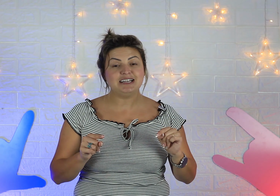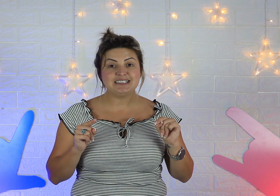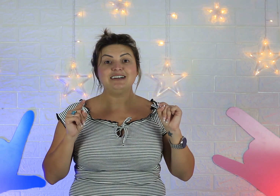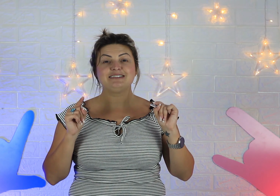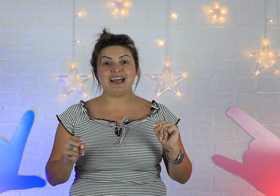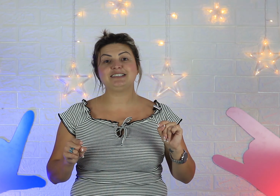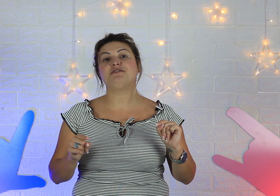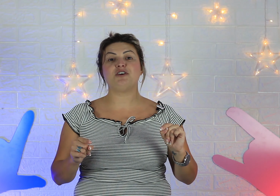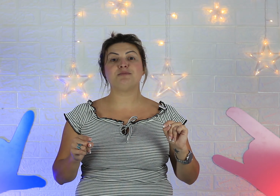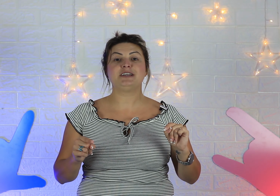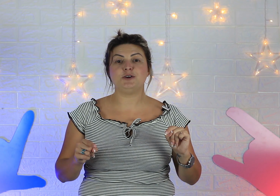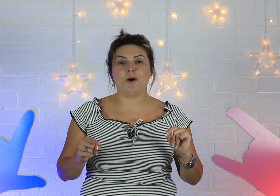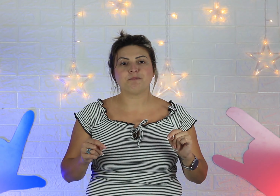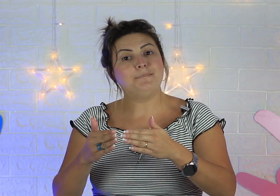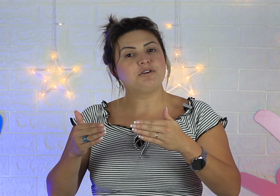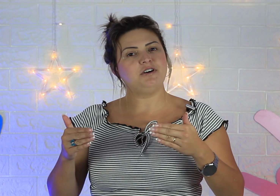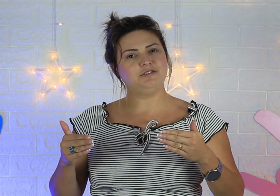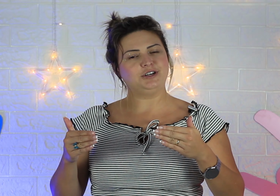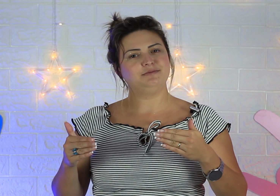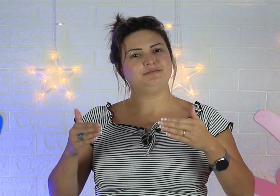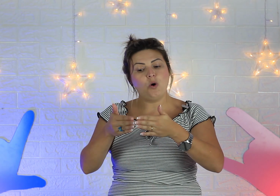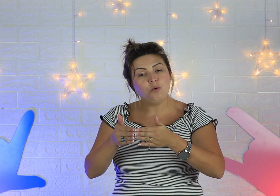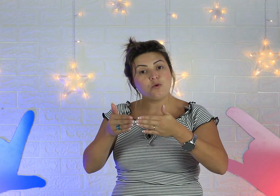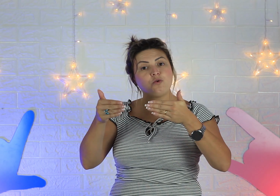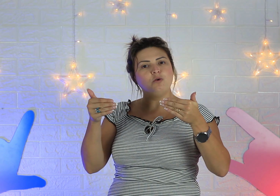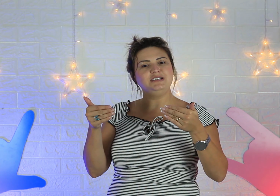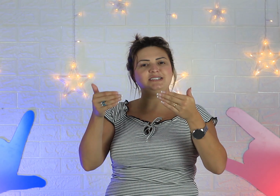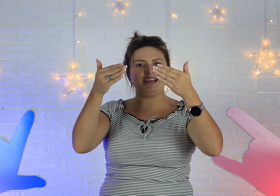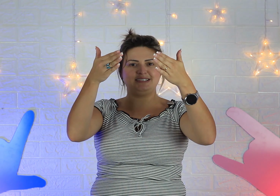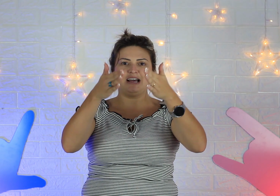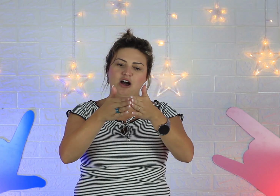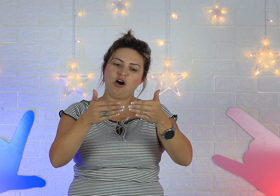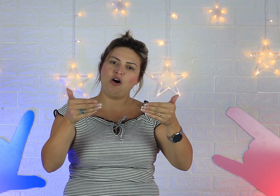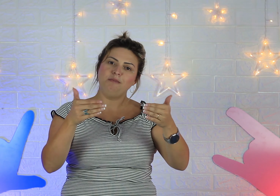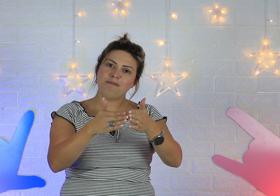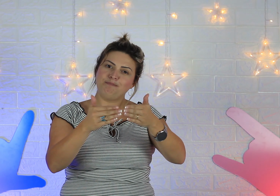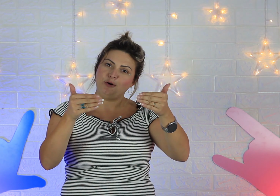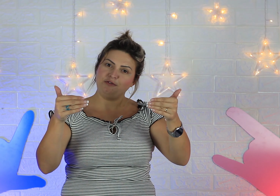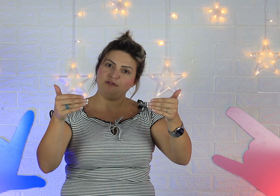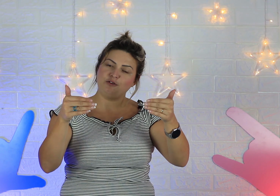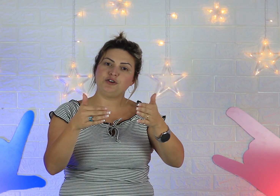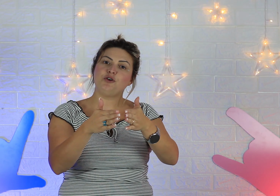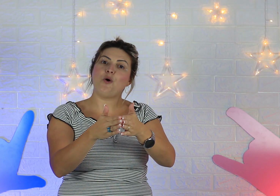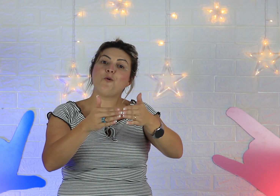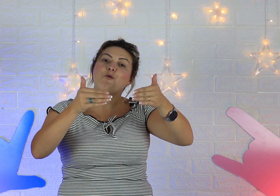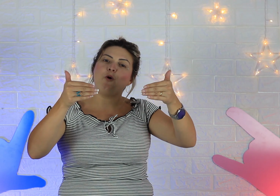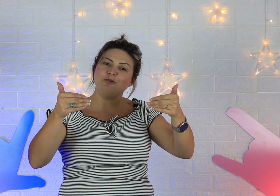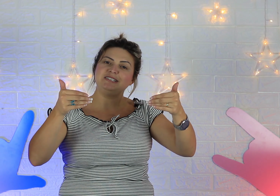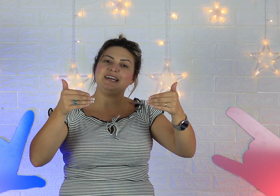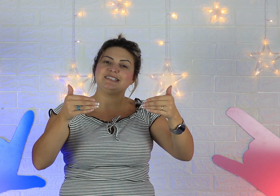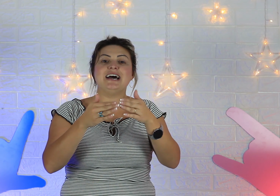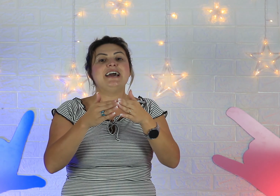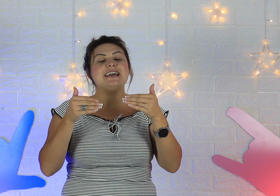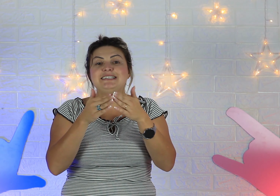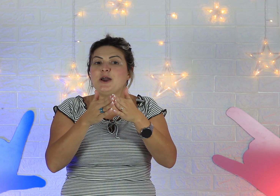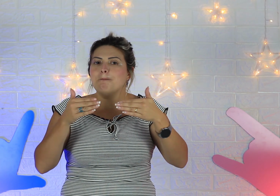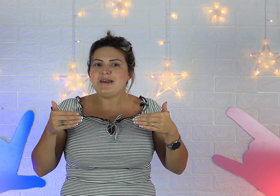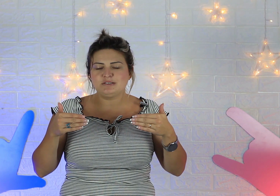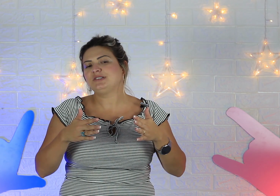pode sinalizar desta forma aqui ó por favor ou com licença ó por favor ou com licença esse aqui é o